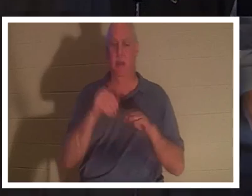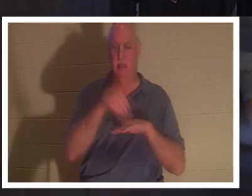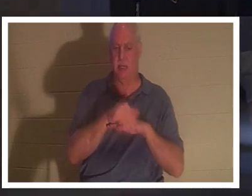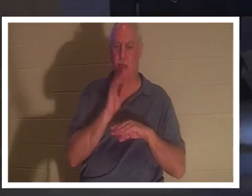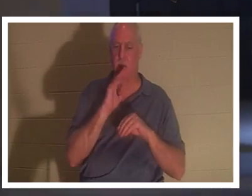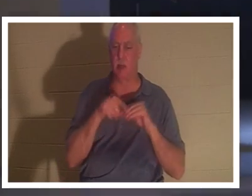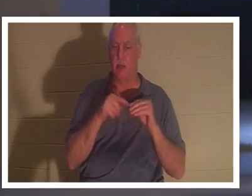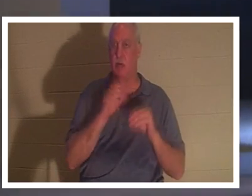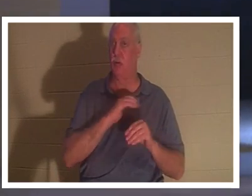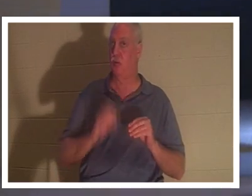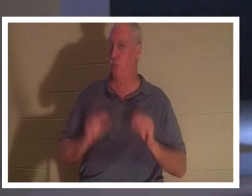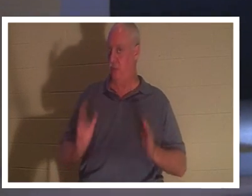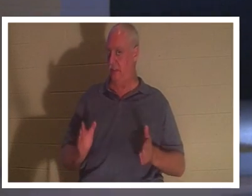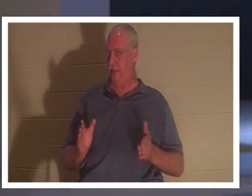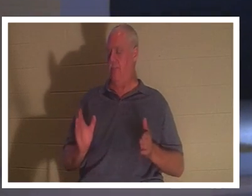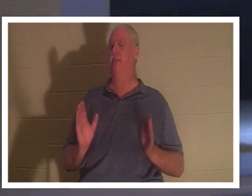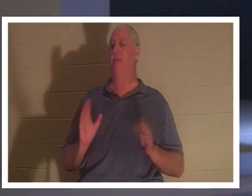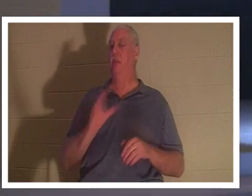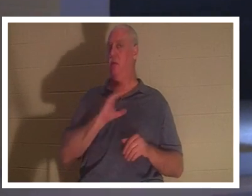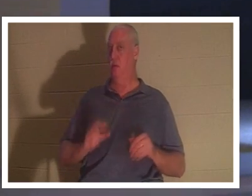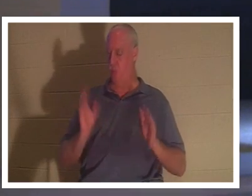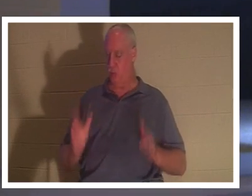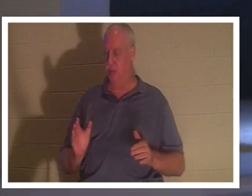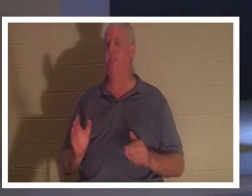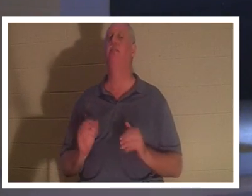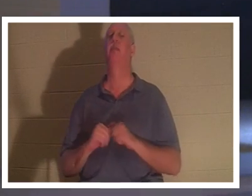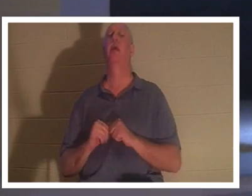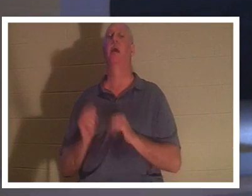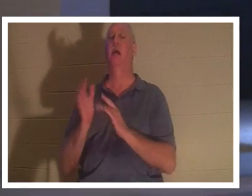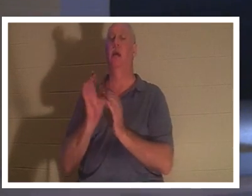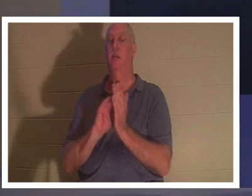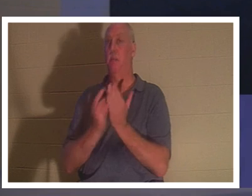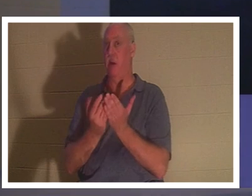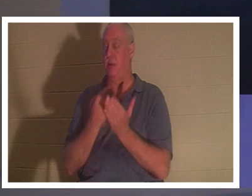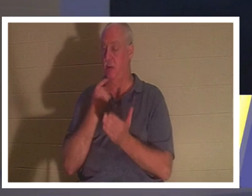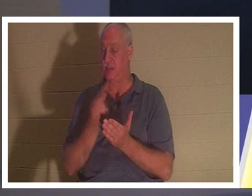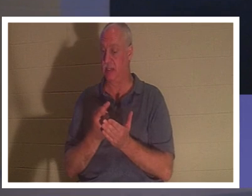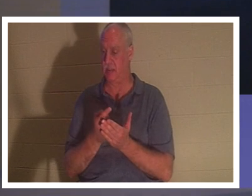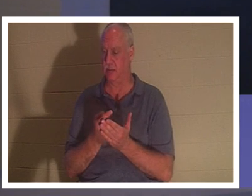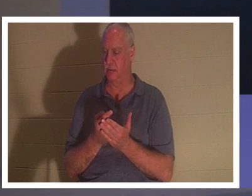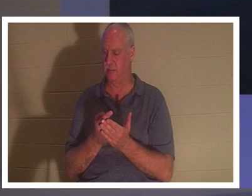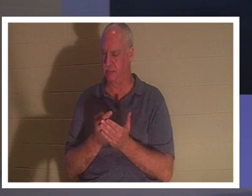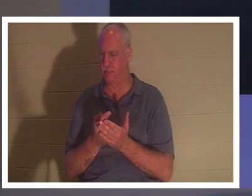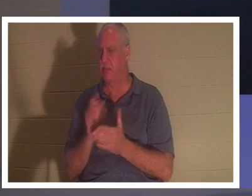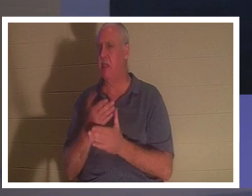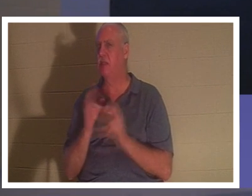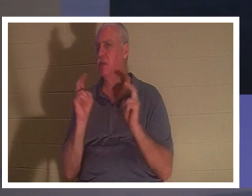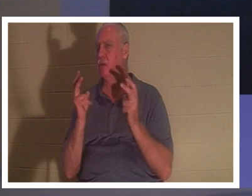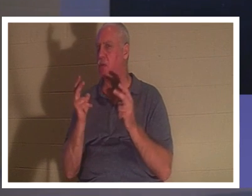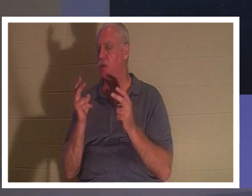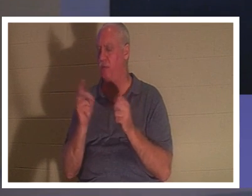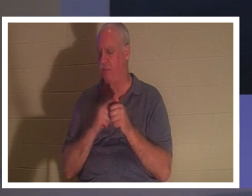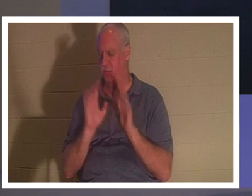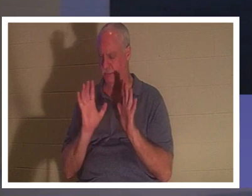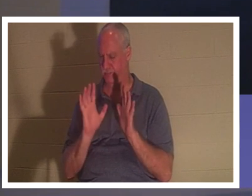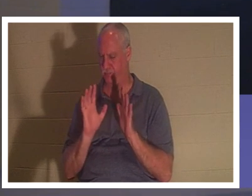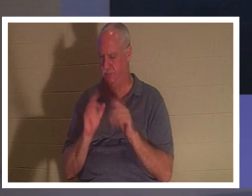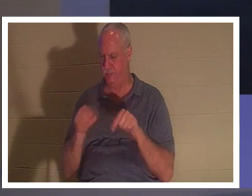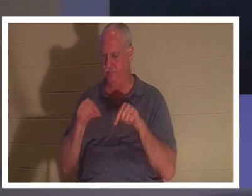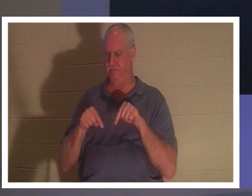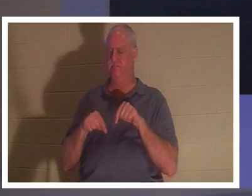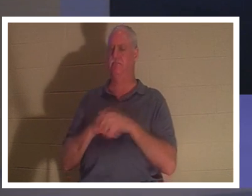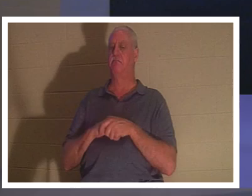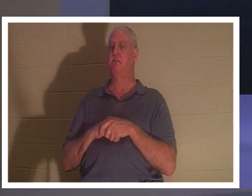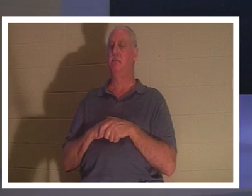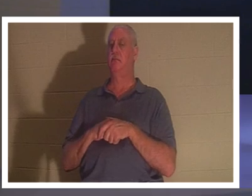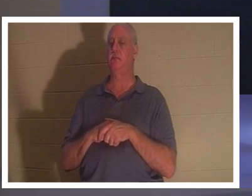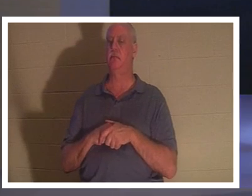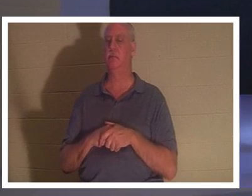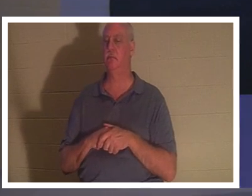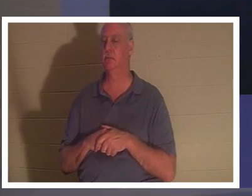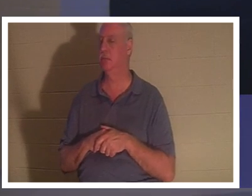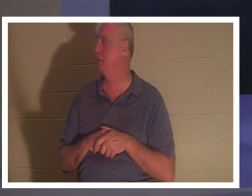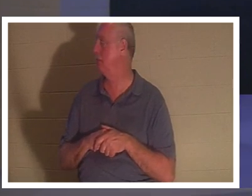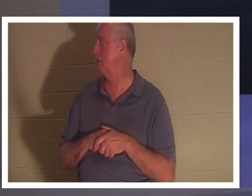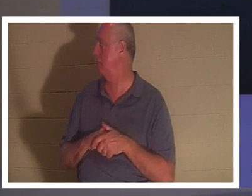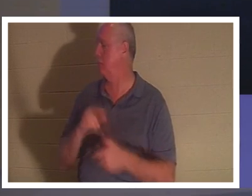Christen. Die Bibel sagt: Lassen Sie mich, lassen Sie mich zunächst ein Zitat mit Ihnen teilen. Verna Wright sagte dazu: „Bei